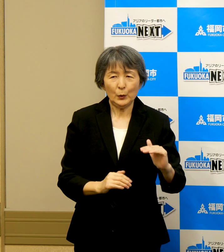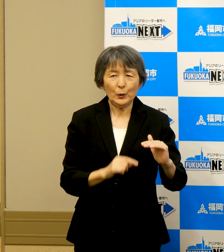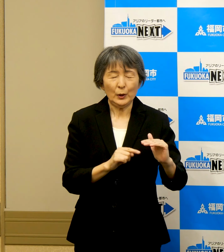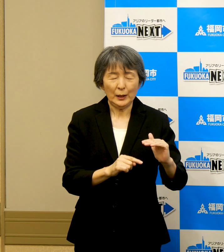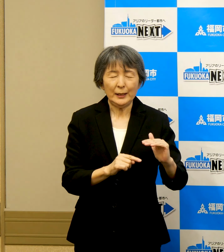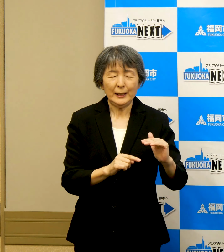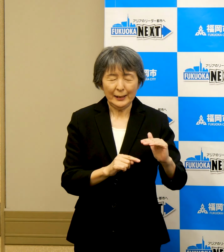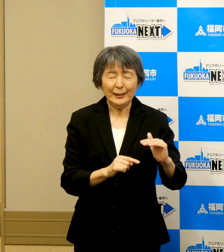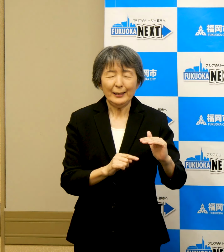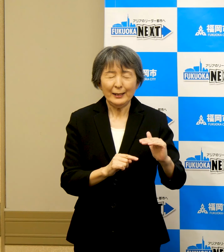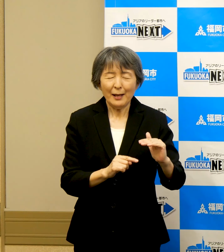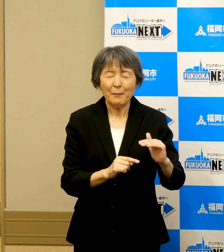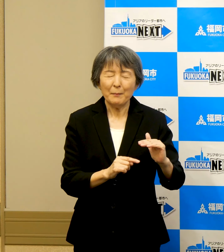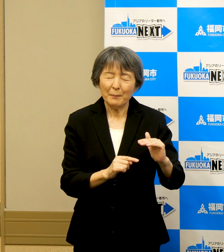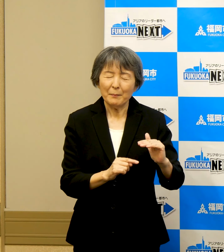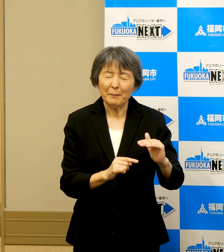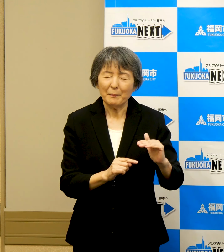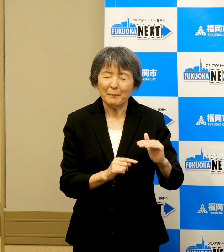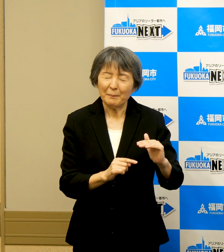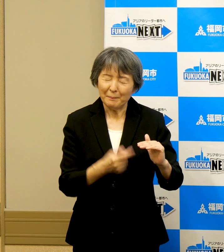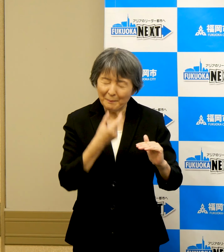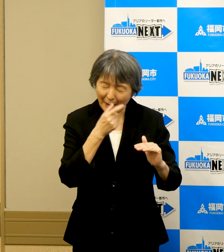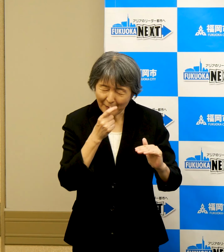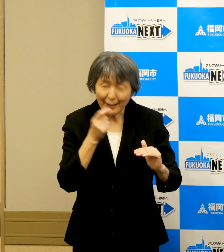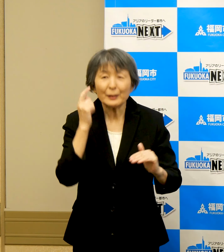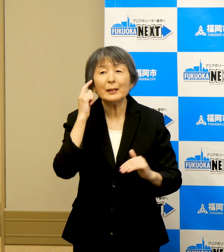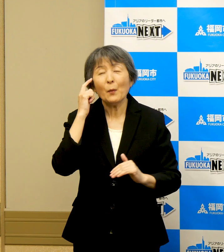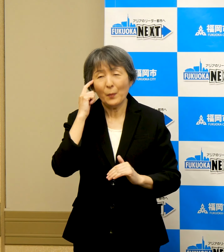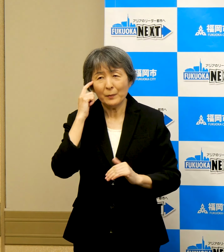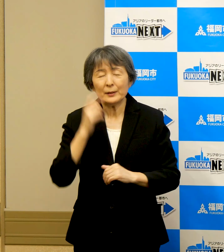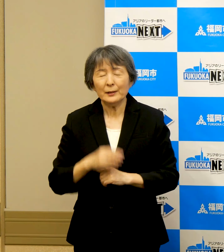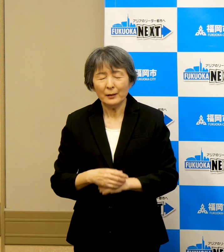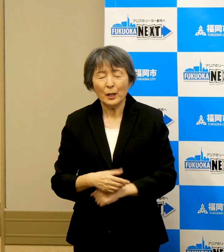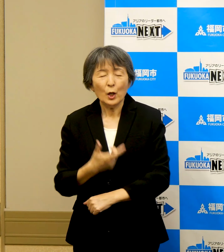なるんじゃないかと思うわけですね ですから いわゆる打ちたいと思う方が